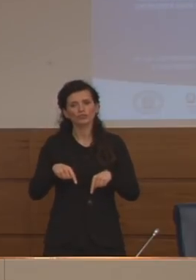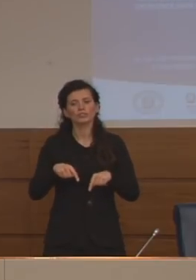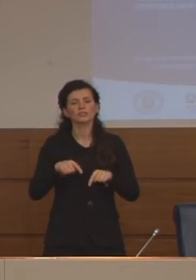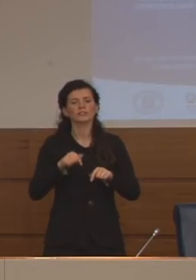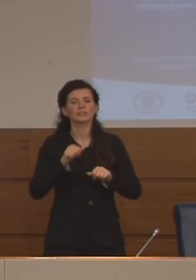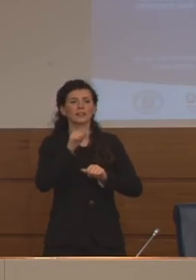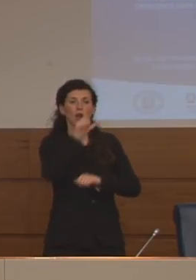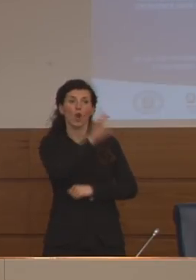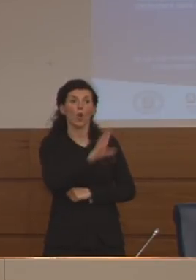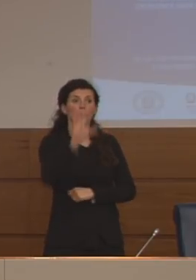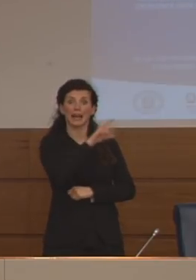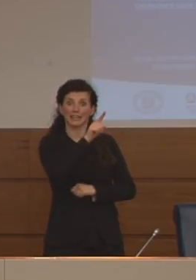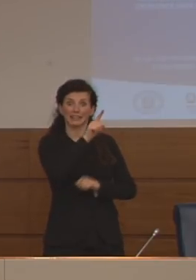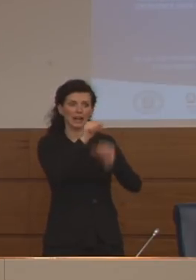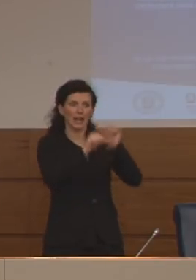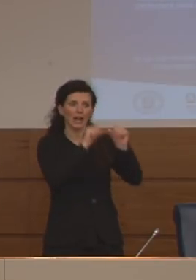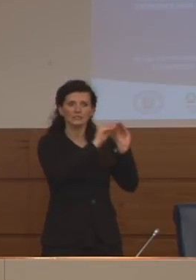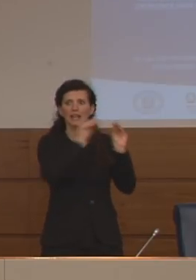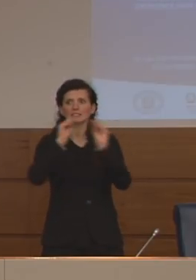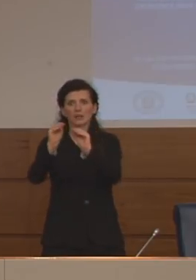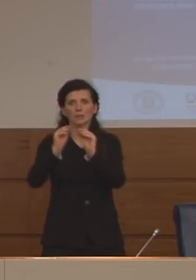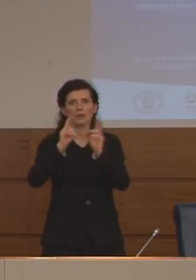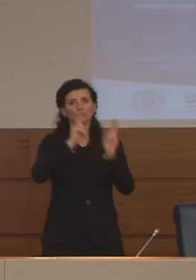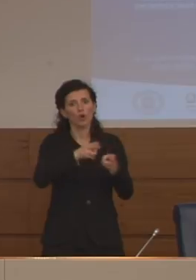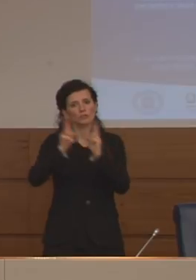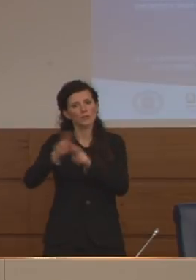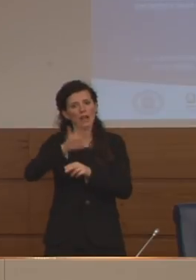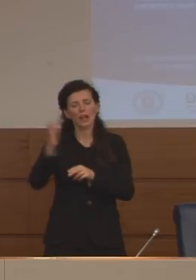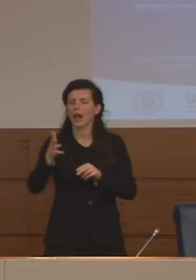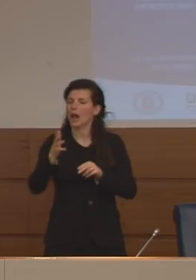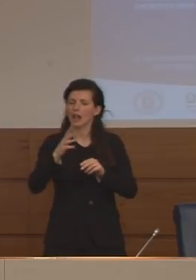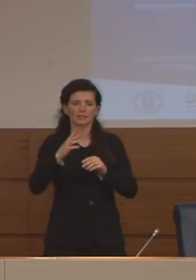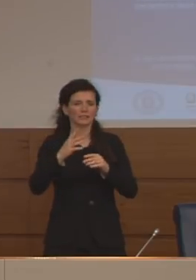Lombardia verso altri ospedali, perché la situazione degli ospedali della